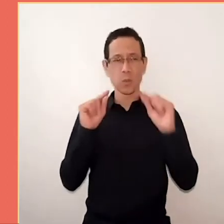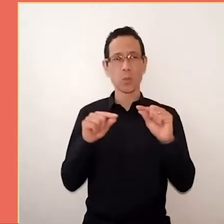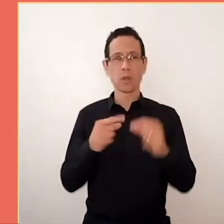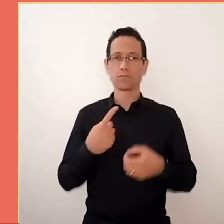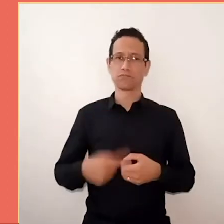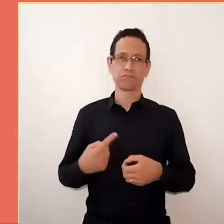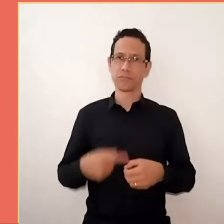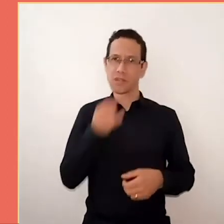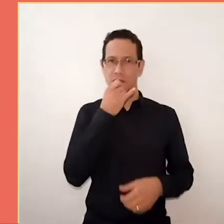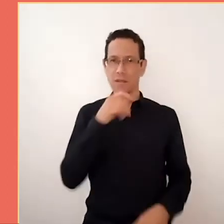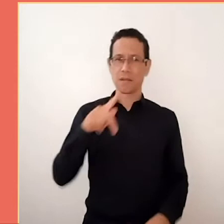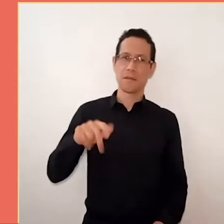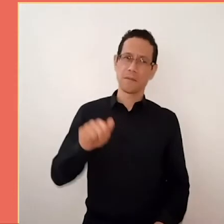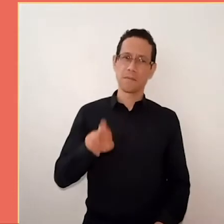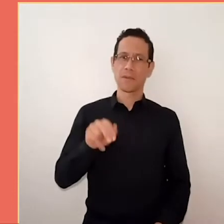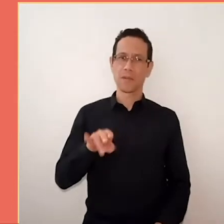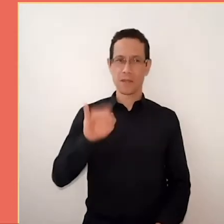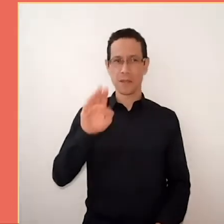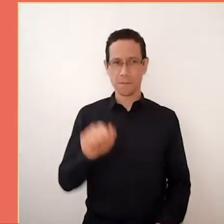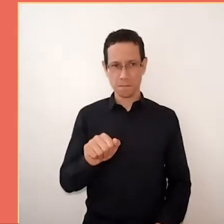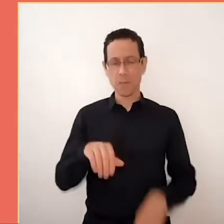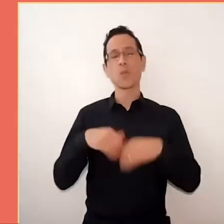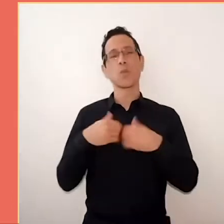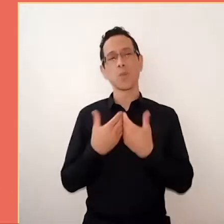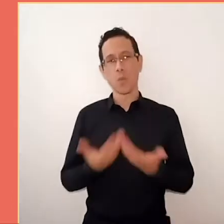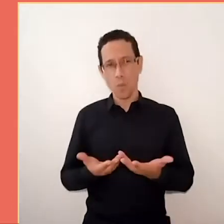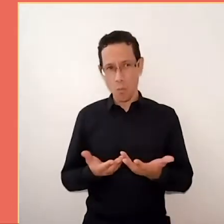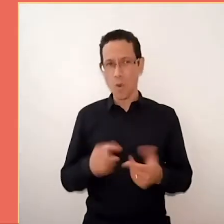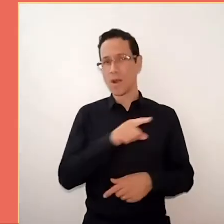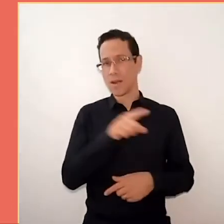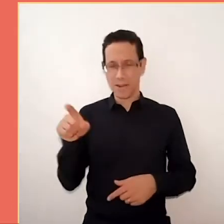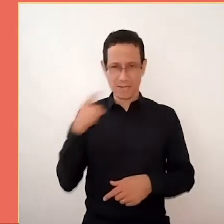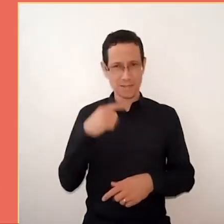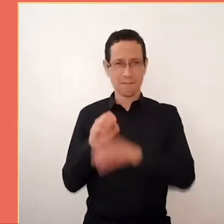de onde eu vim, seja uma educação com o seu foco